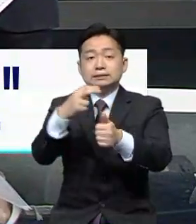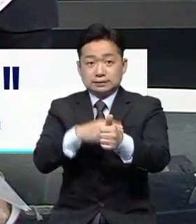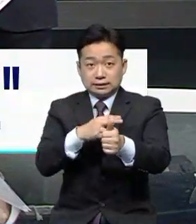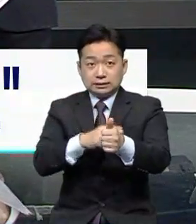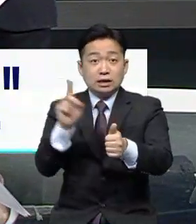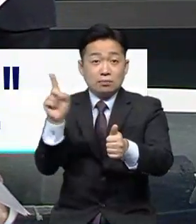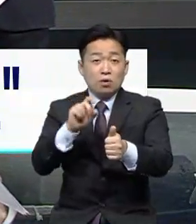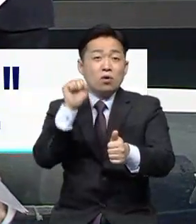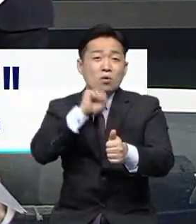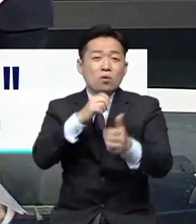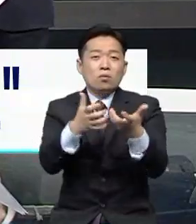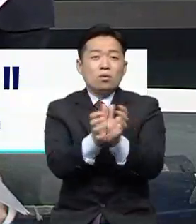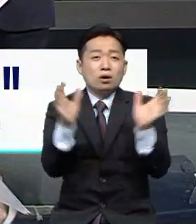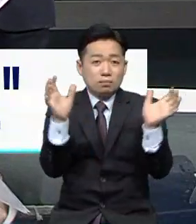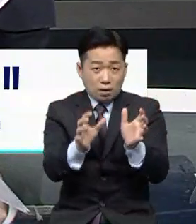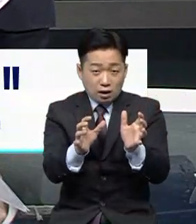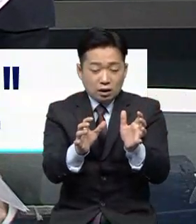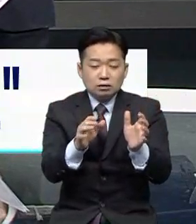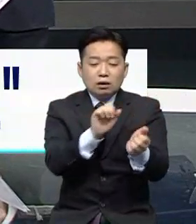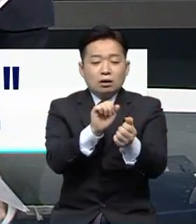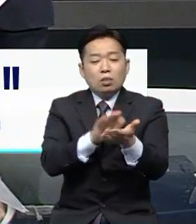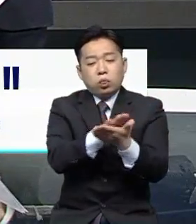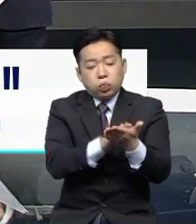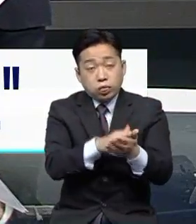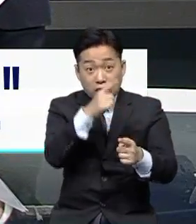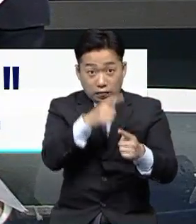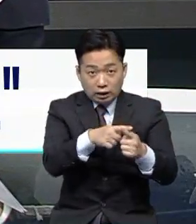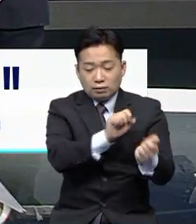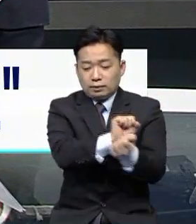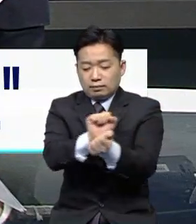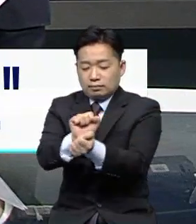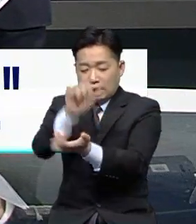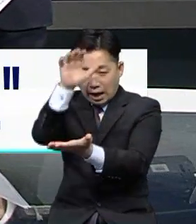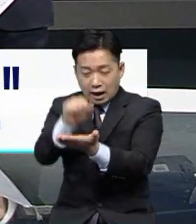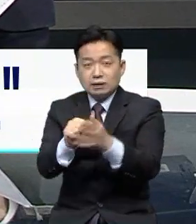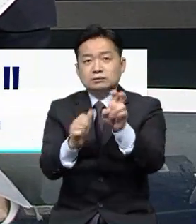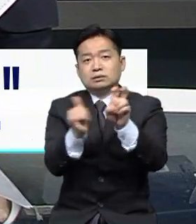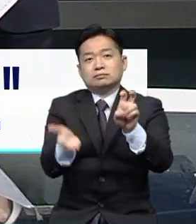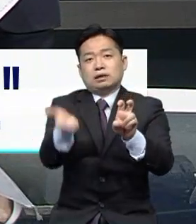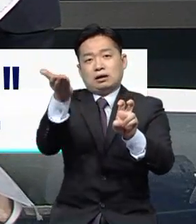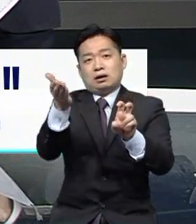모임을 했다가 20명 넘게 코로나에